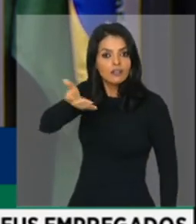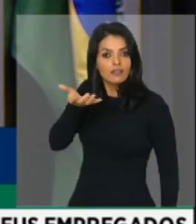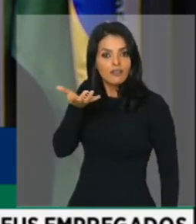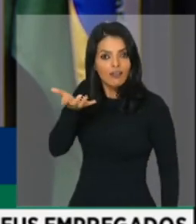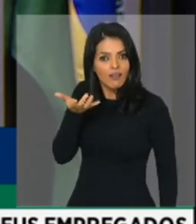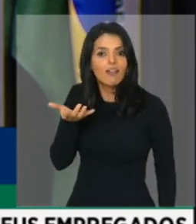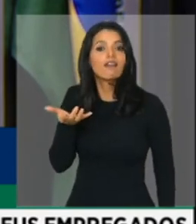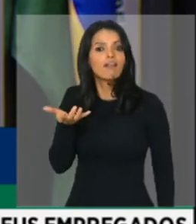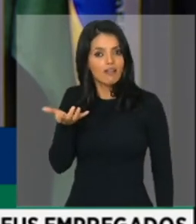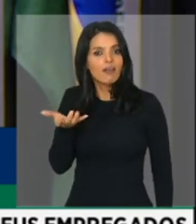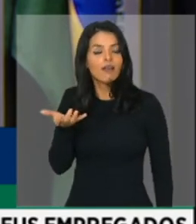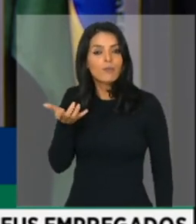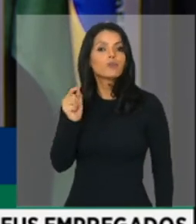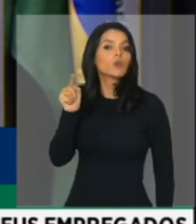PAÍS! NÓS QUEREMOS QUE O